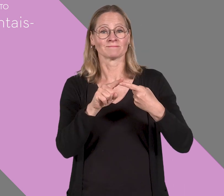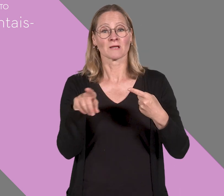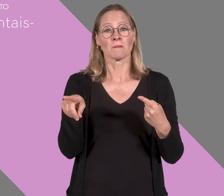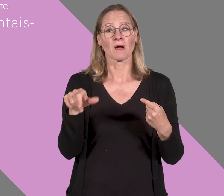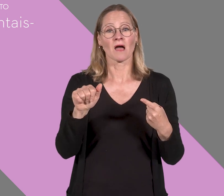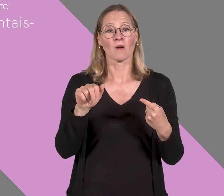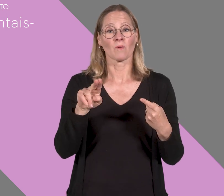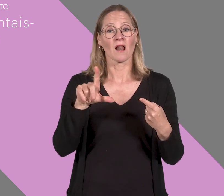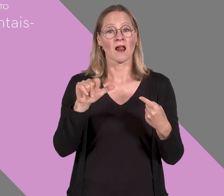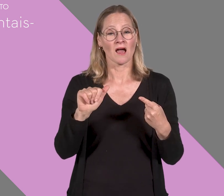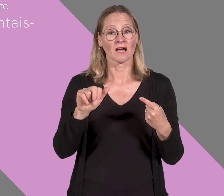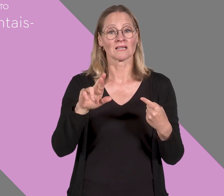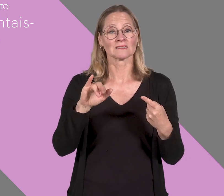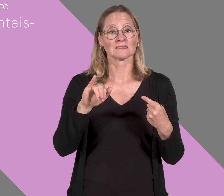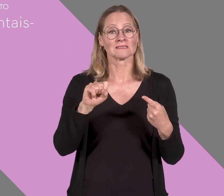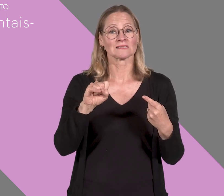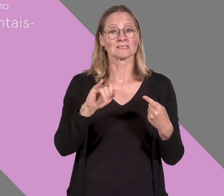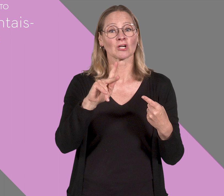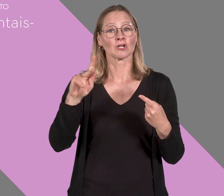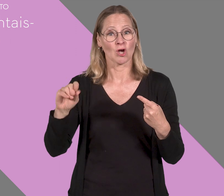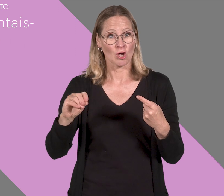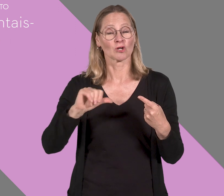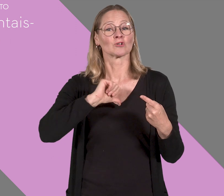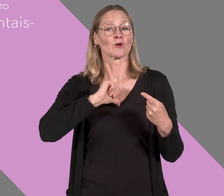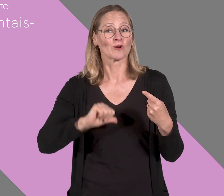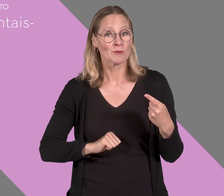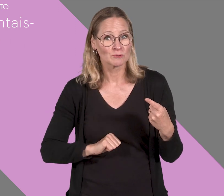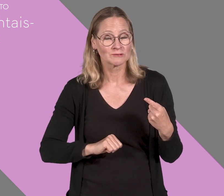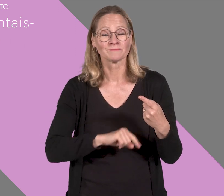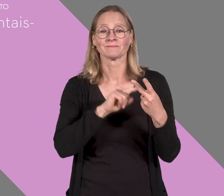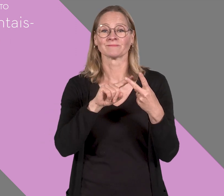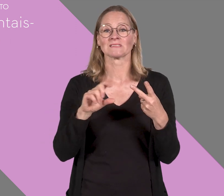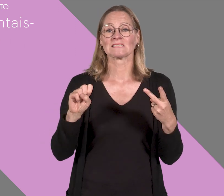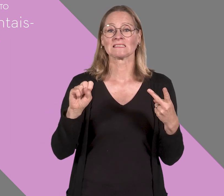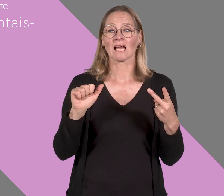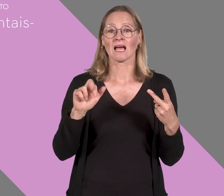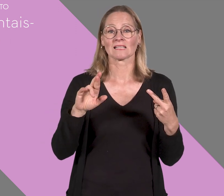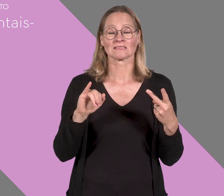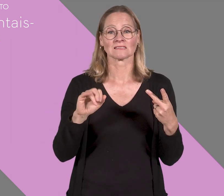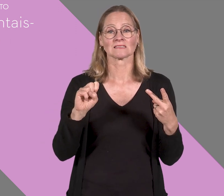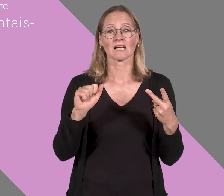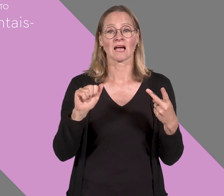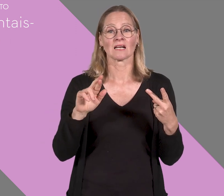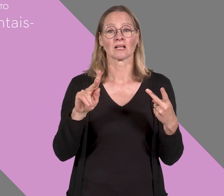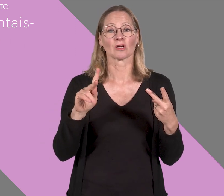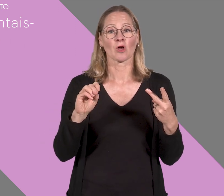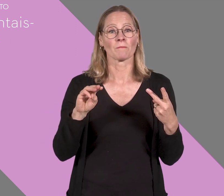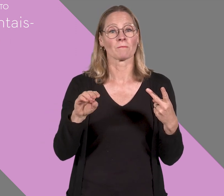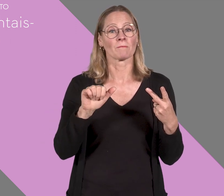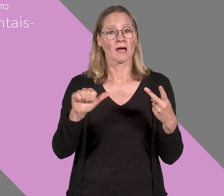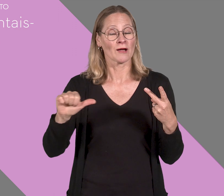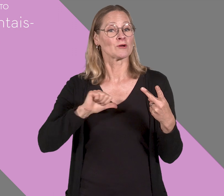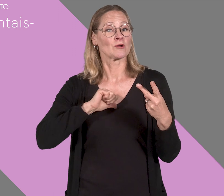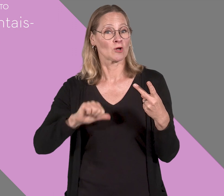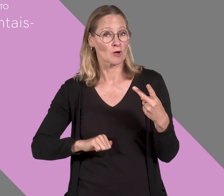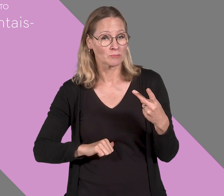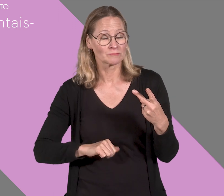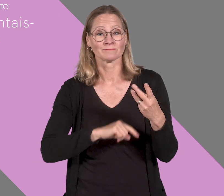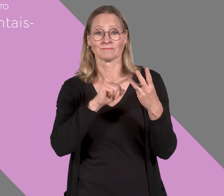juttutuokioihin Paula Risikon (kok.), Sari Sarkomaan (kok.) -